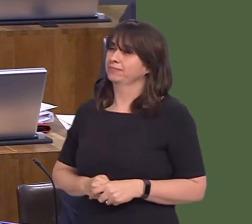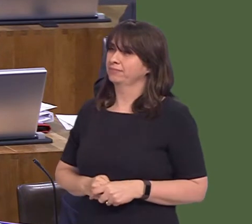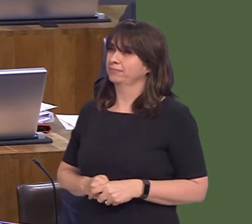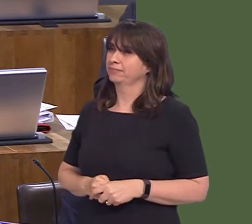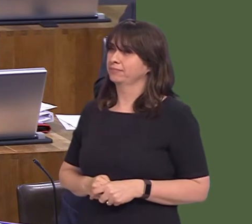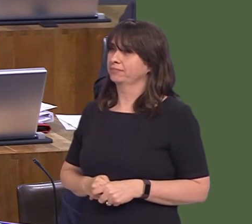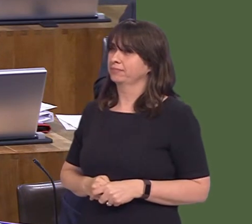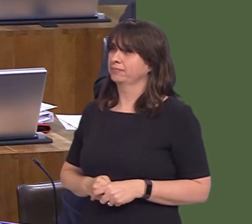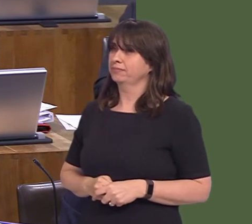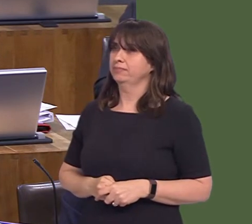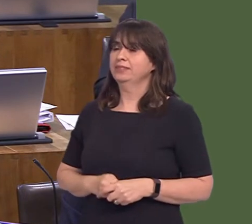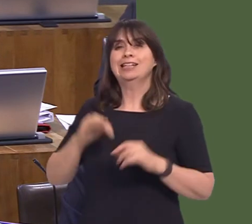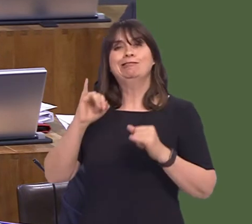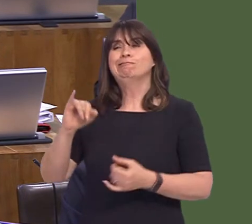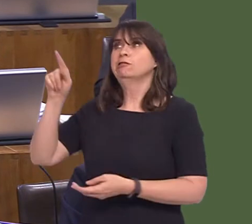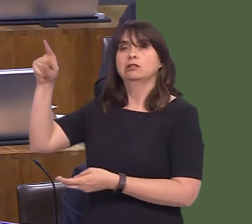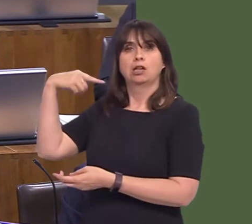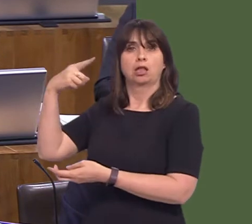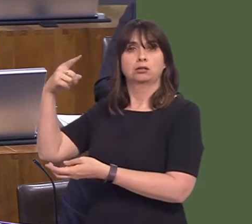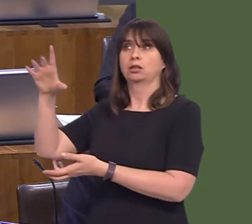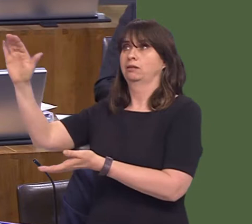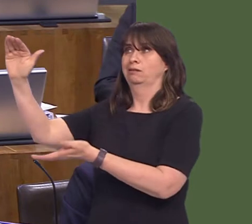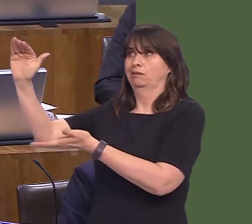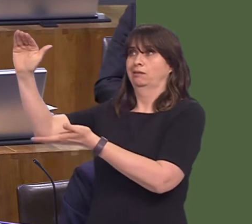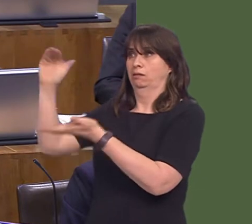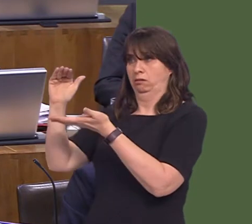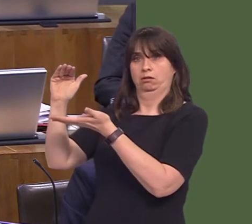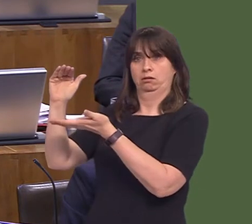achos y ffaith nad yw'n glir faint o arian fydd ar gael i'r Llywodraeth. Lle rym ni'n